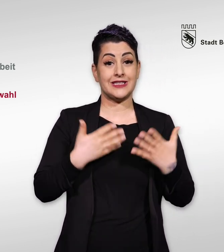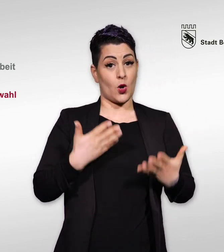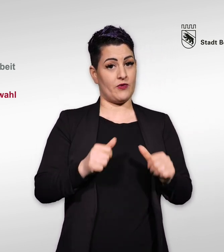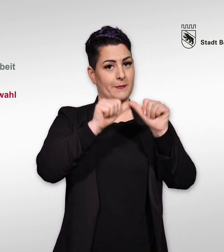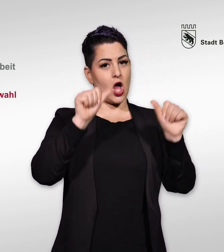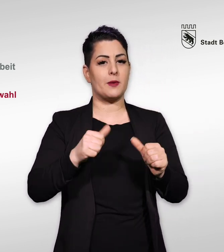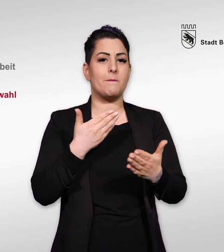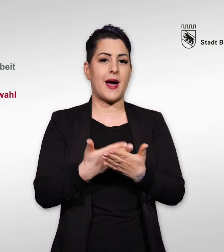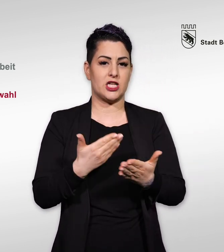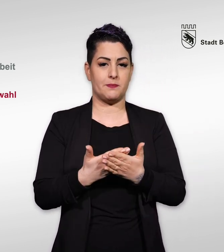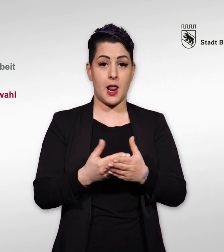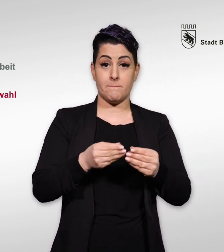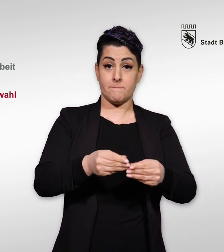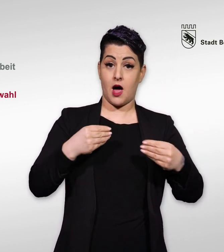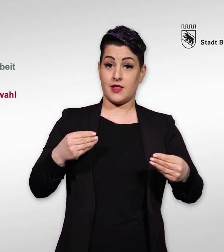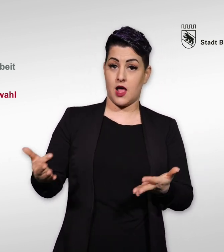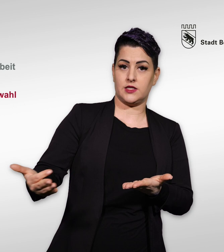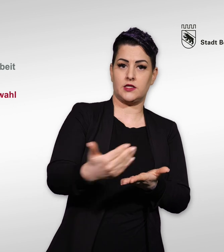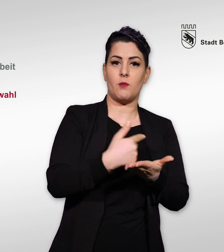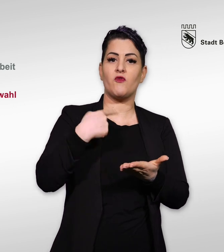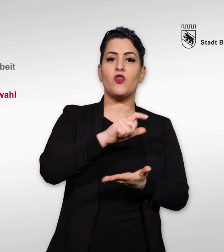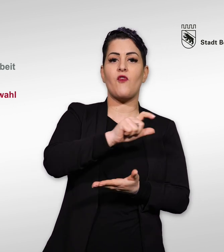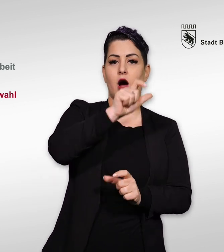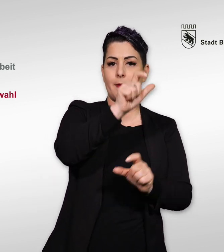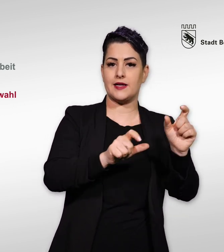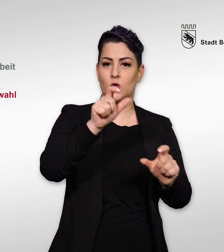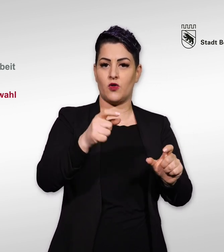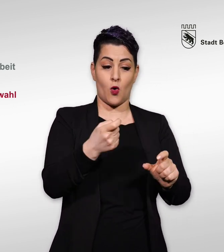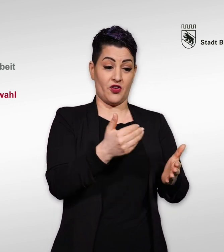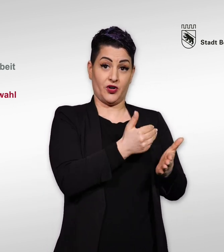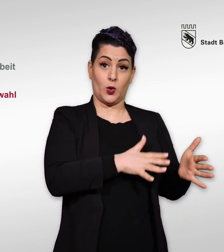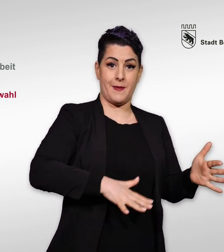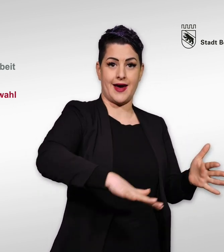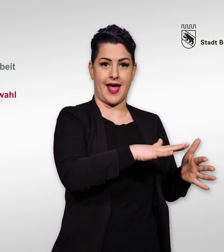Beispiele für solche Projekte sind eine Materialsammlung für Fachpersonen aus dem Frühbereich,